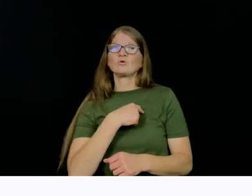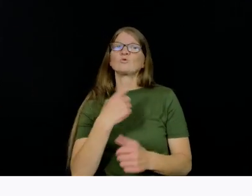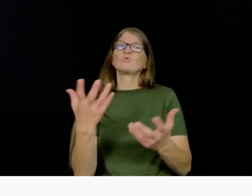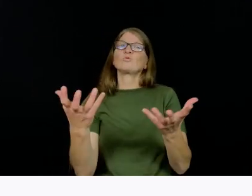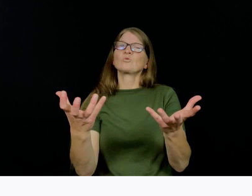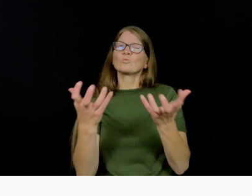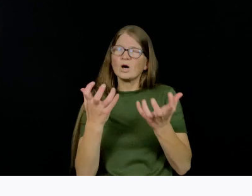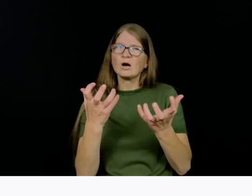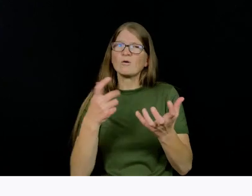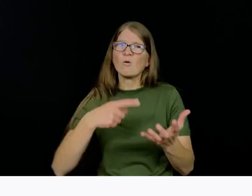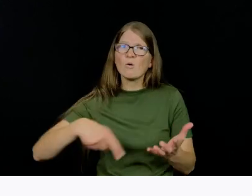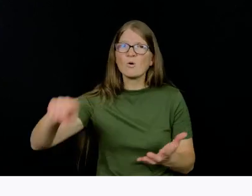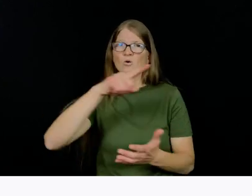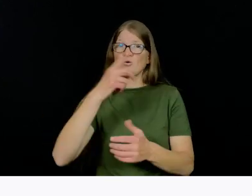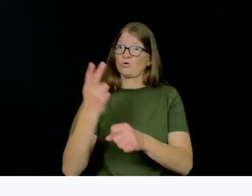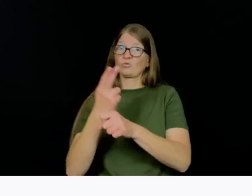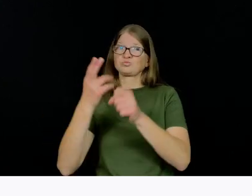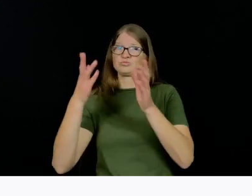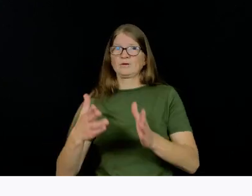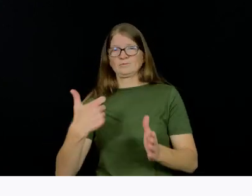بالأدوات التي يحتاج إليها لإبقاء ما يريده تحت السيطرة